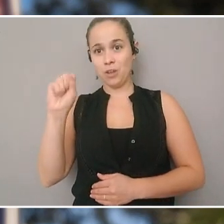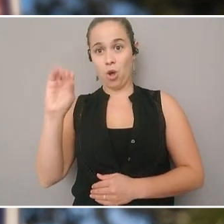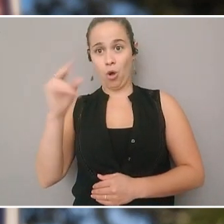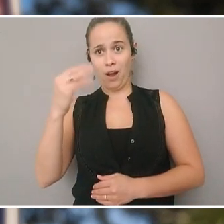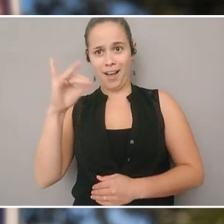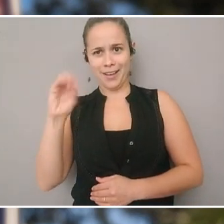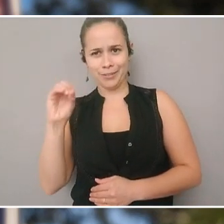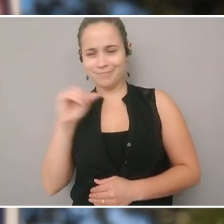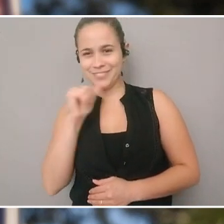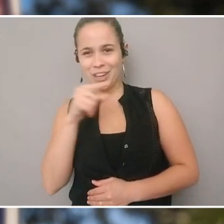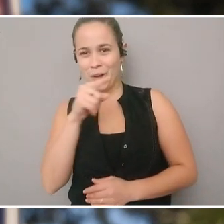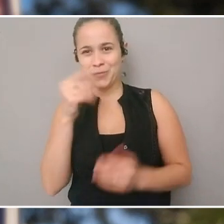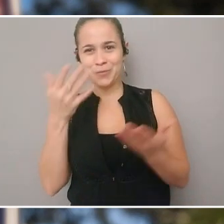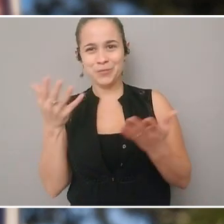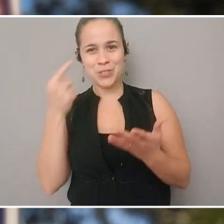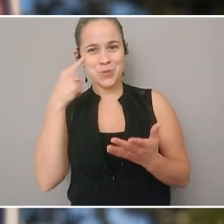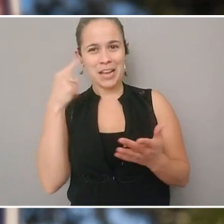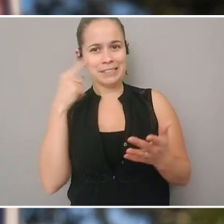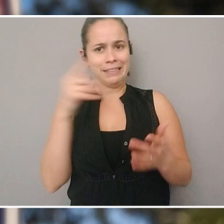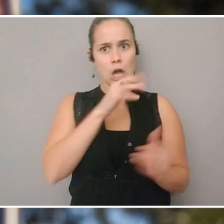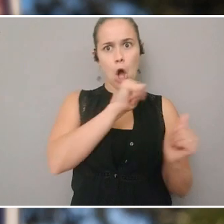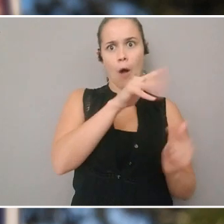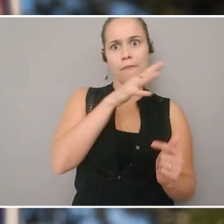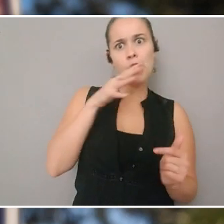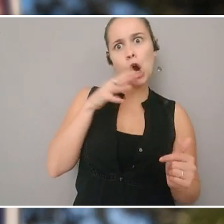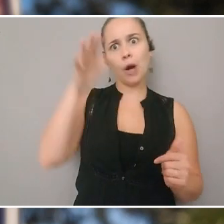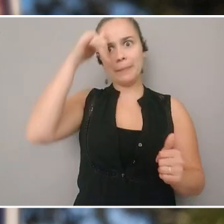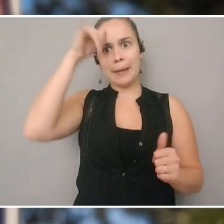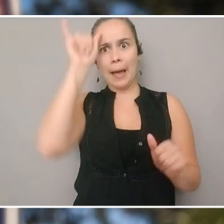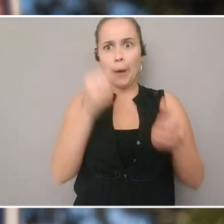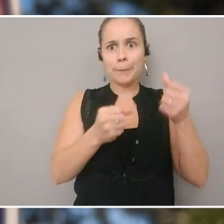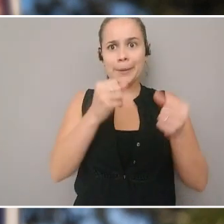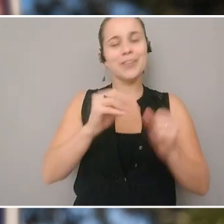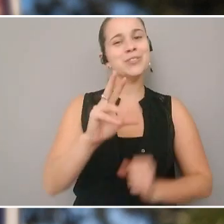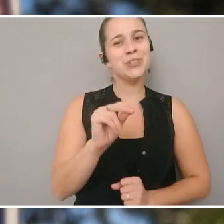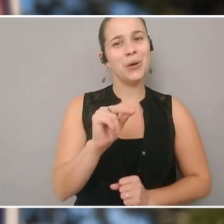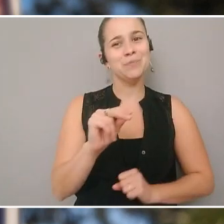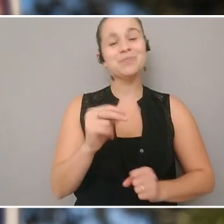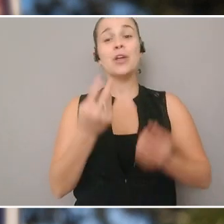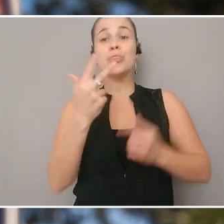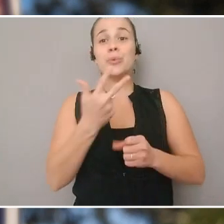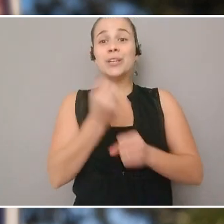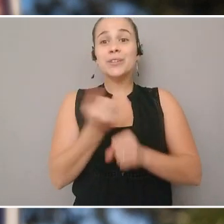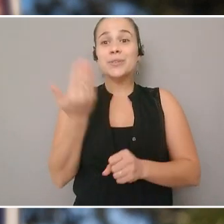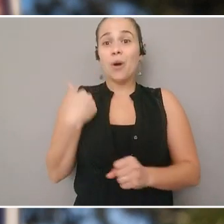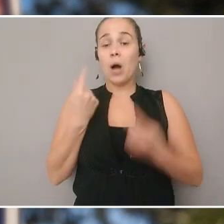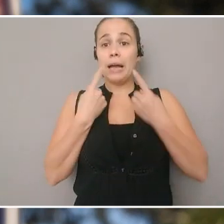en granjas y con vacas lecheras. Hace tres años yo anuncie a mi familia que iva